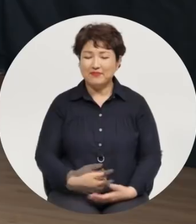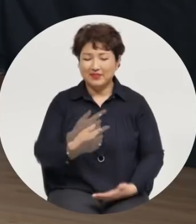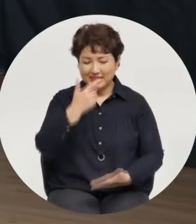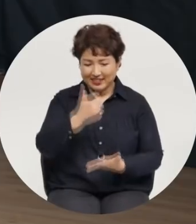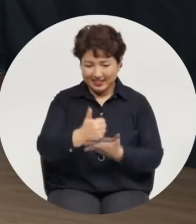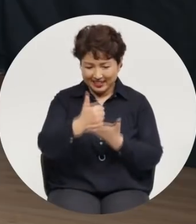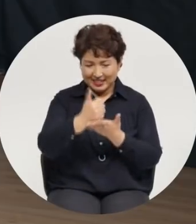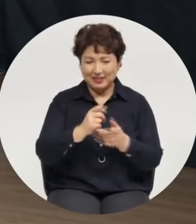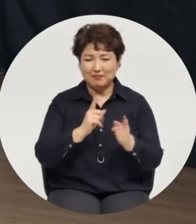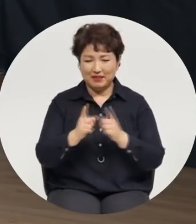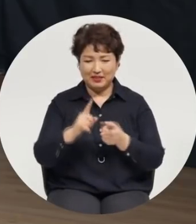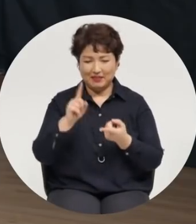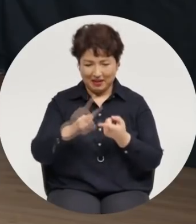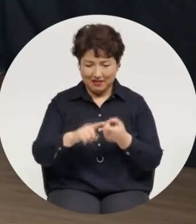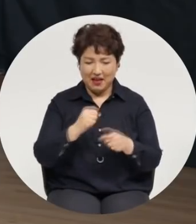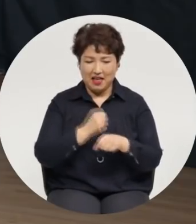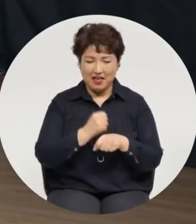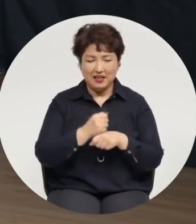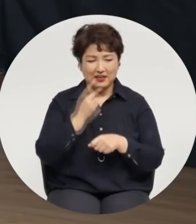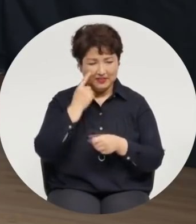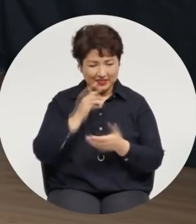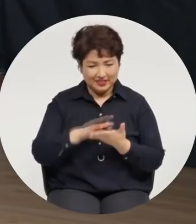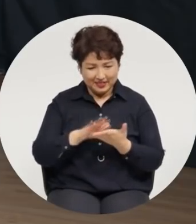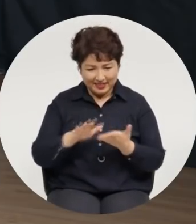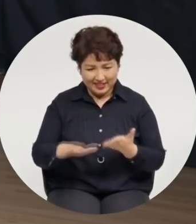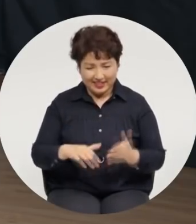스님이 시키시는 대로 한번 해보겠습니다